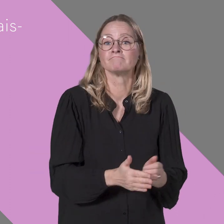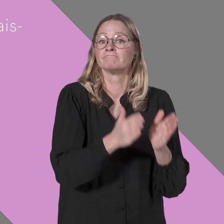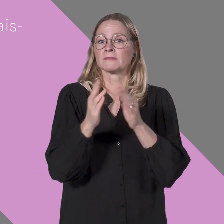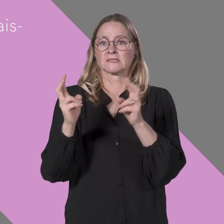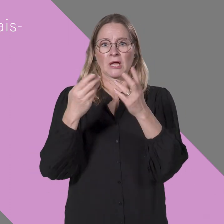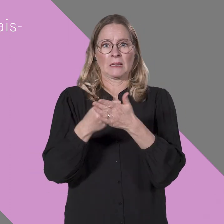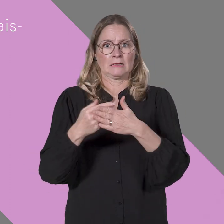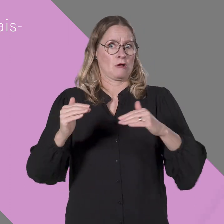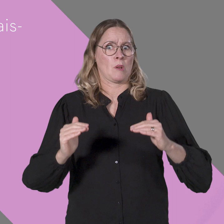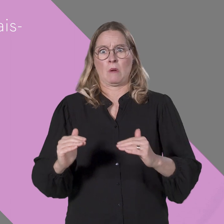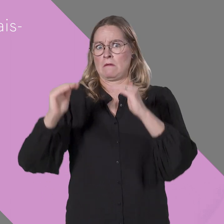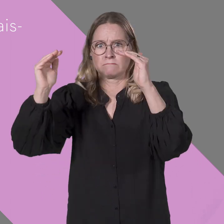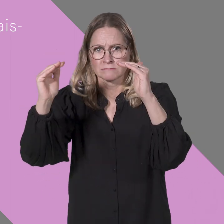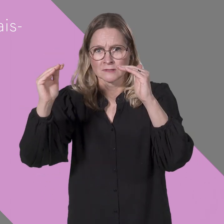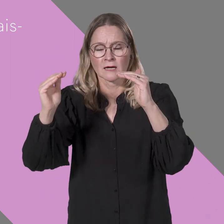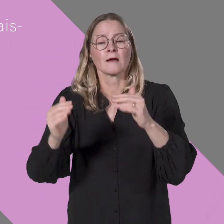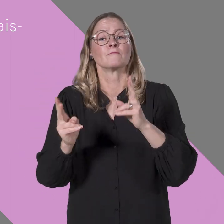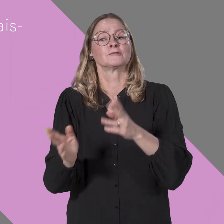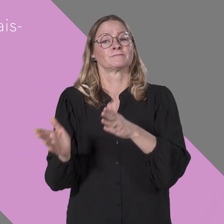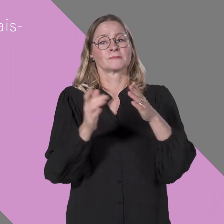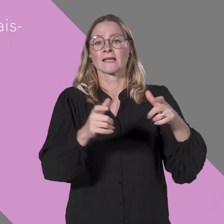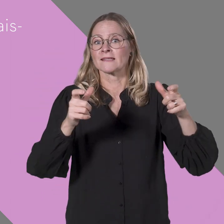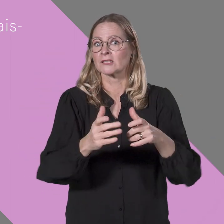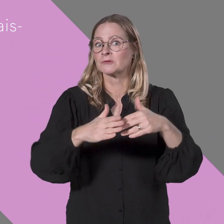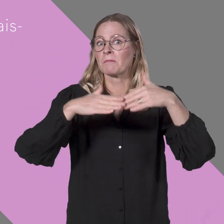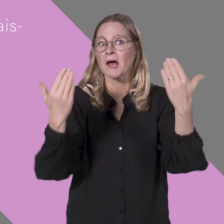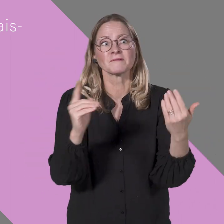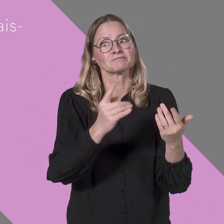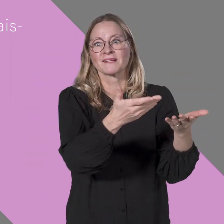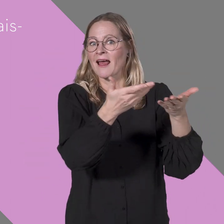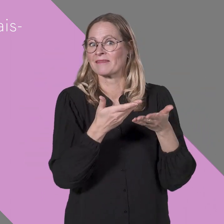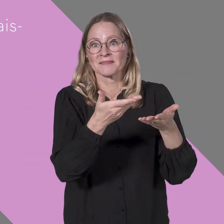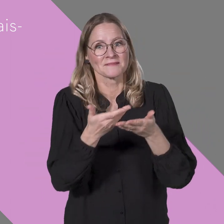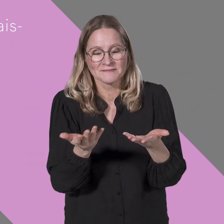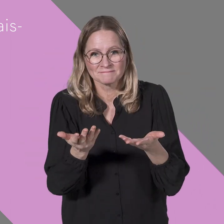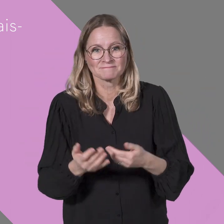sähkön korkeaa hintaa sekä järjestöpäivien antia.